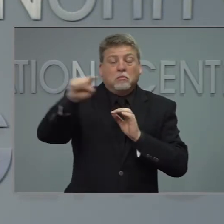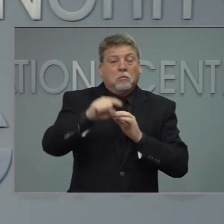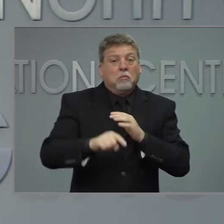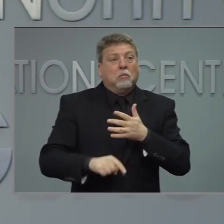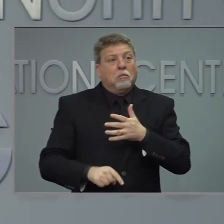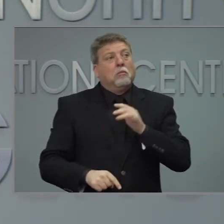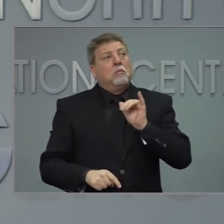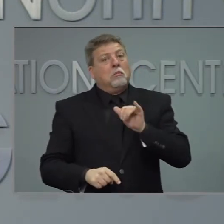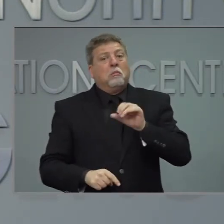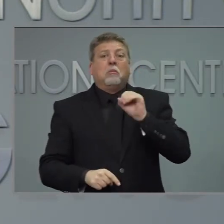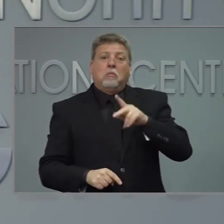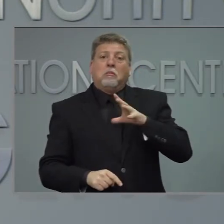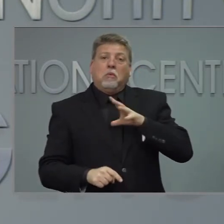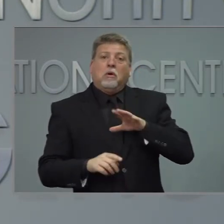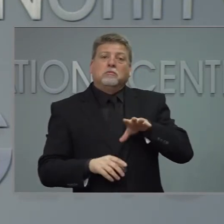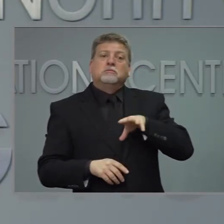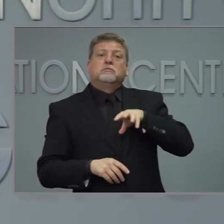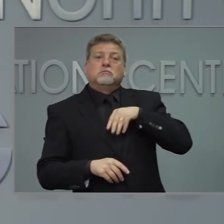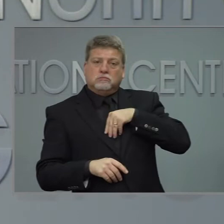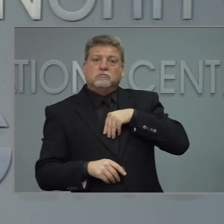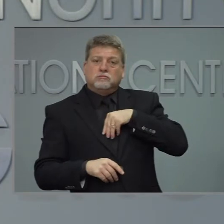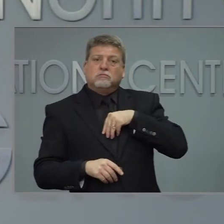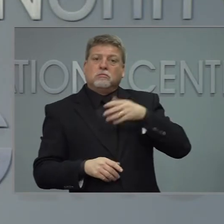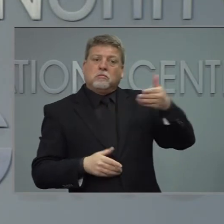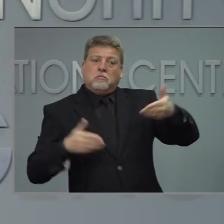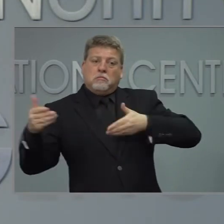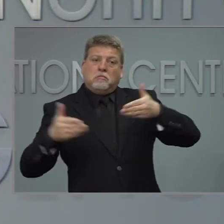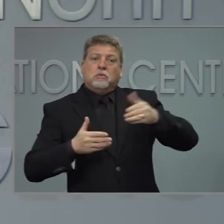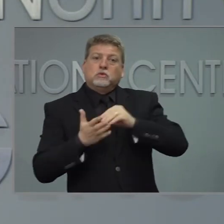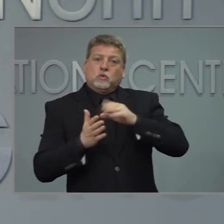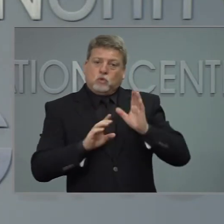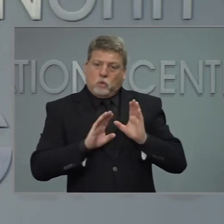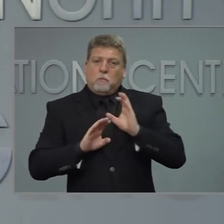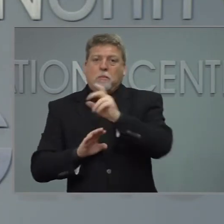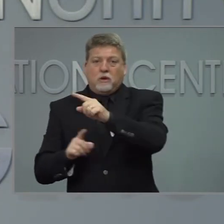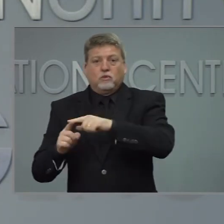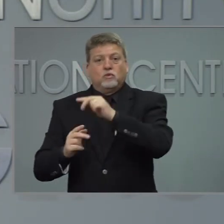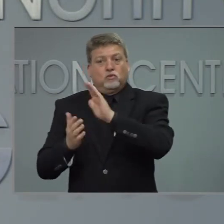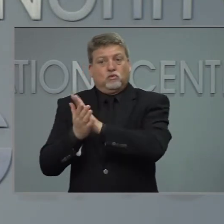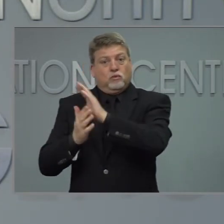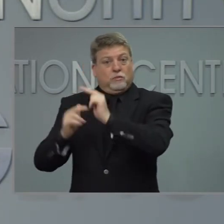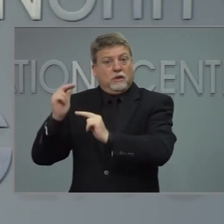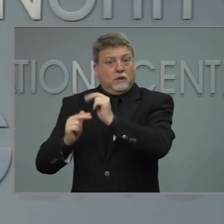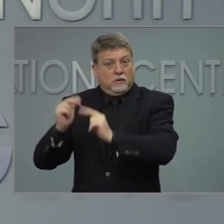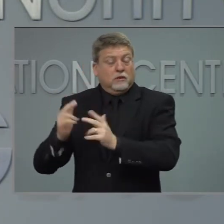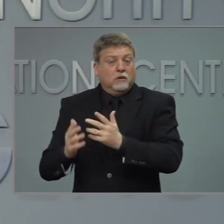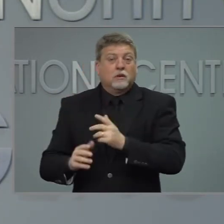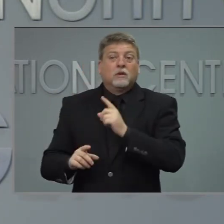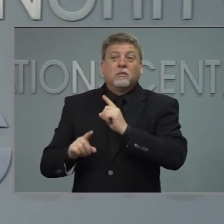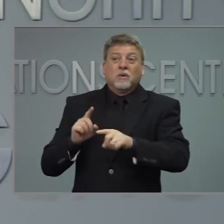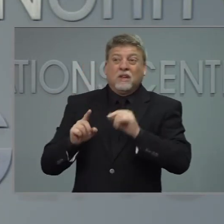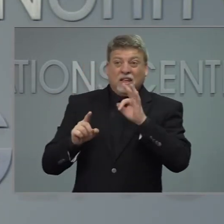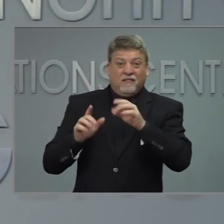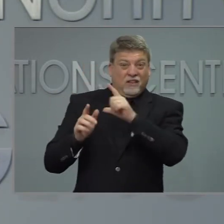escolares ya han respondido a este y esperamos que más lo continúen haciendo, pero si la